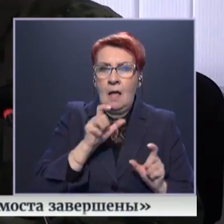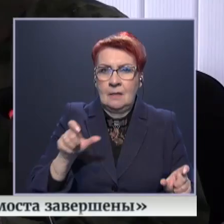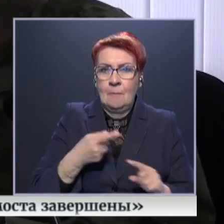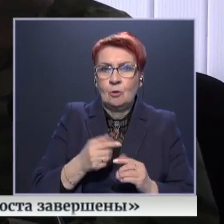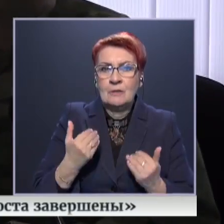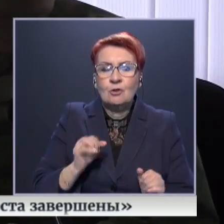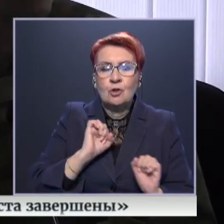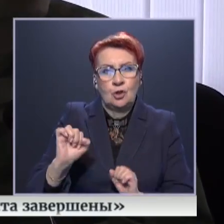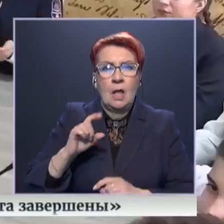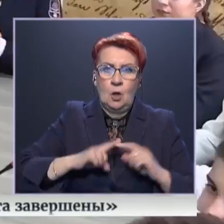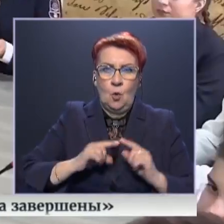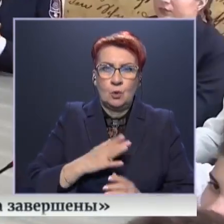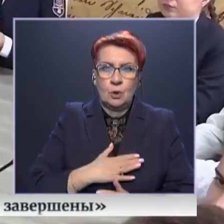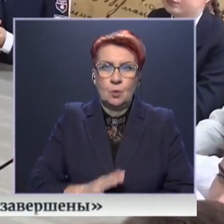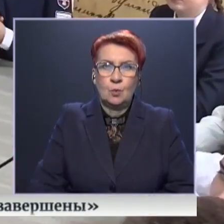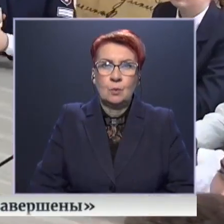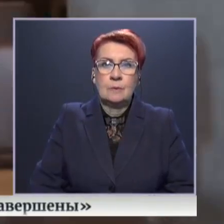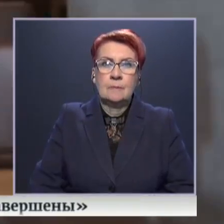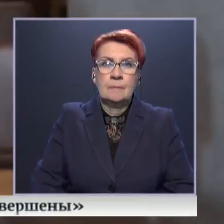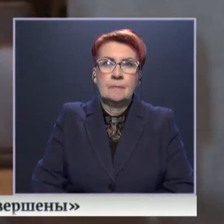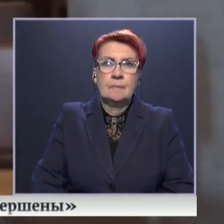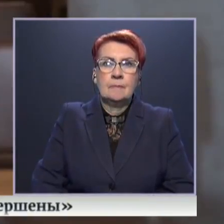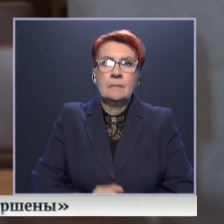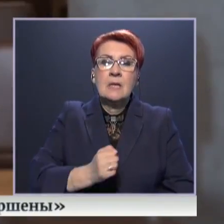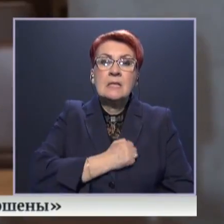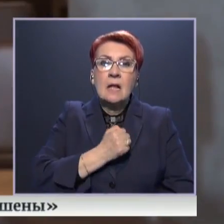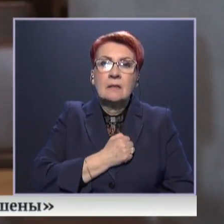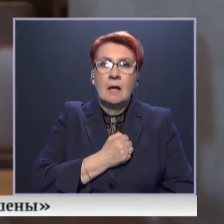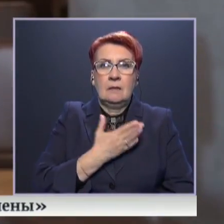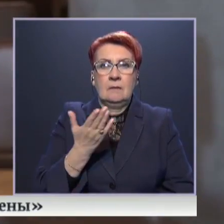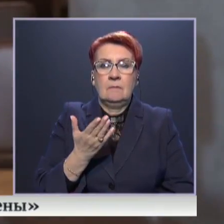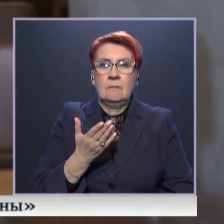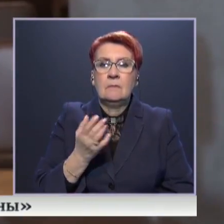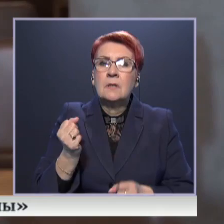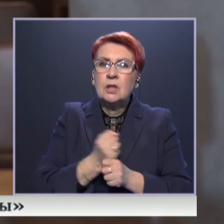защищают родину Солдаты они дерутся но Они воюют